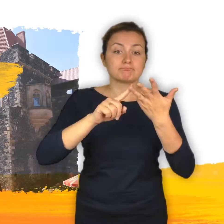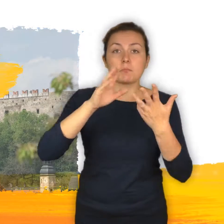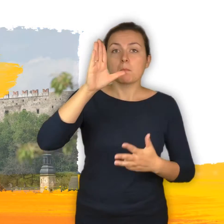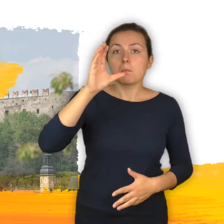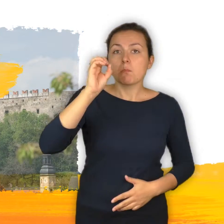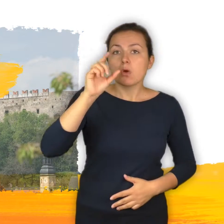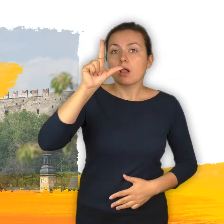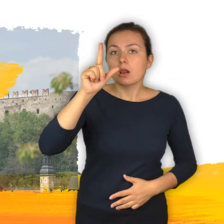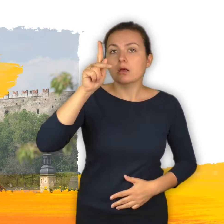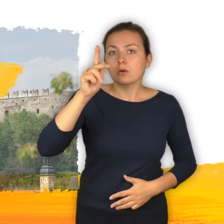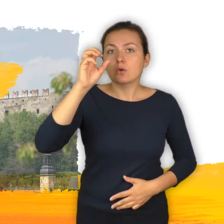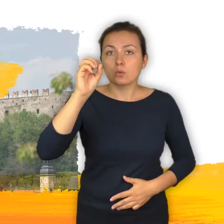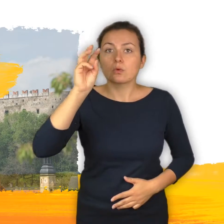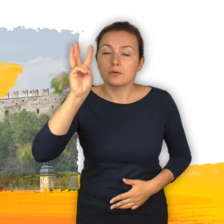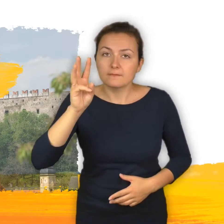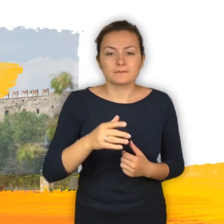i zamek Bolków.